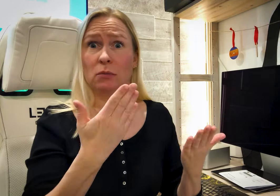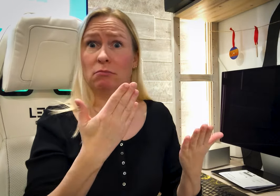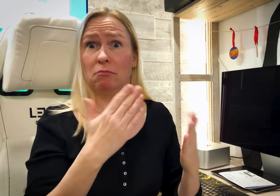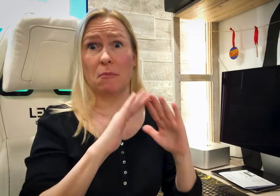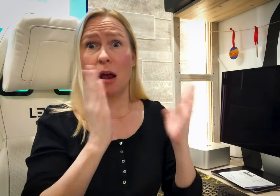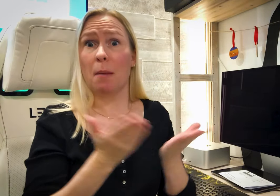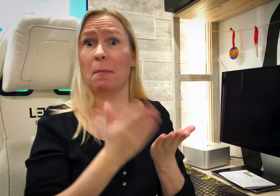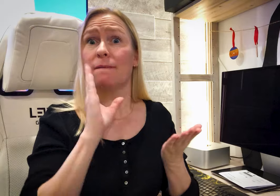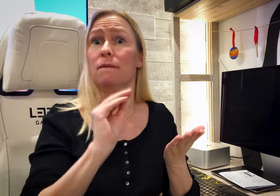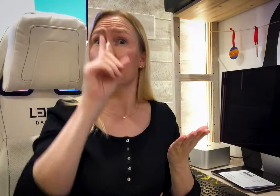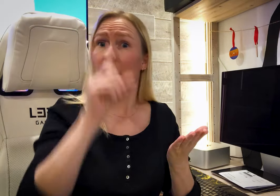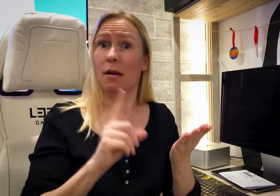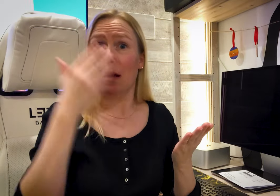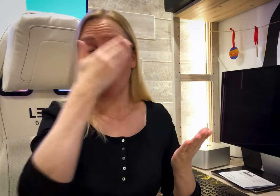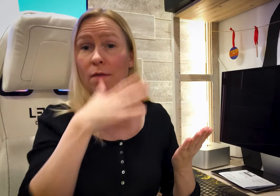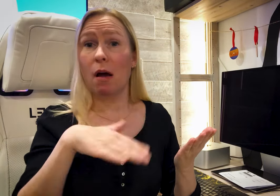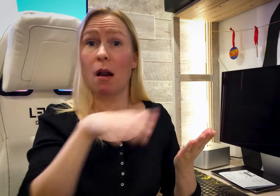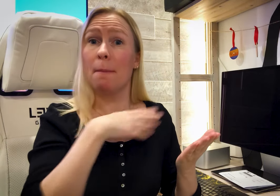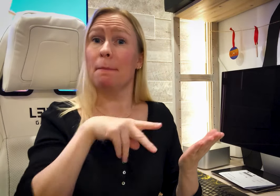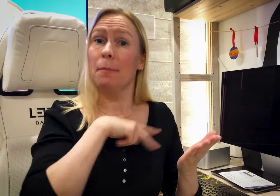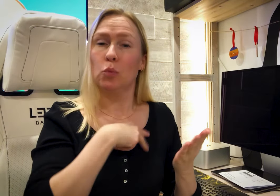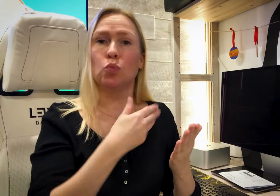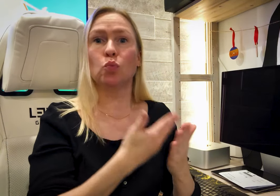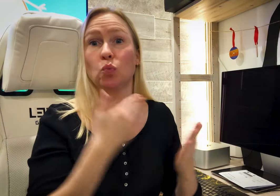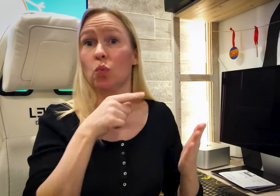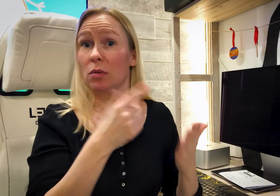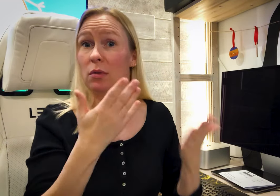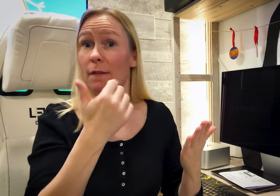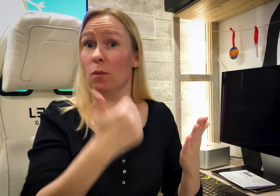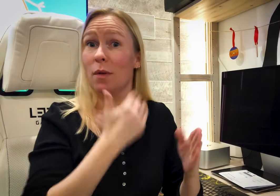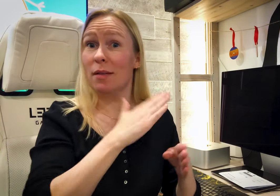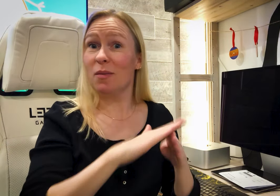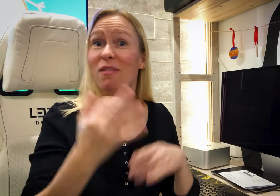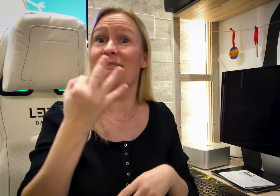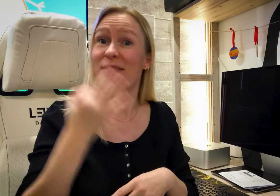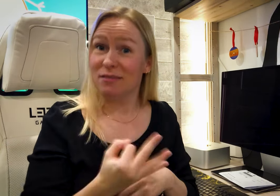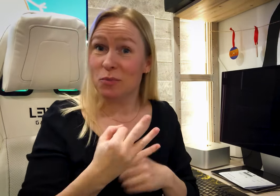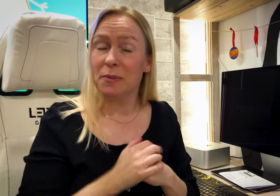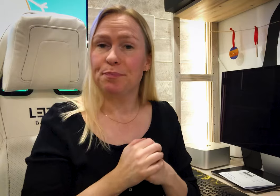Jussi-palkinto on maailman vanhin edelleen jaettava elokuva-alan palkinto. Tänä vuonna Jussi-palkinto täyttää jo 80-vuotta.